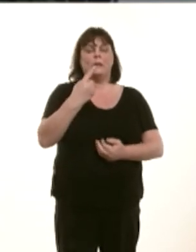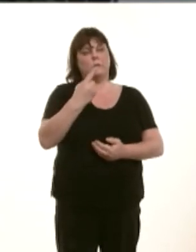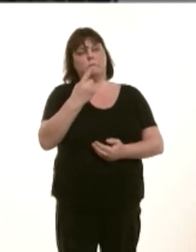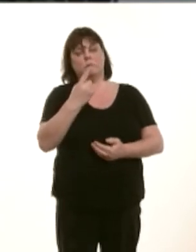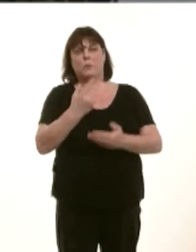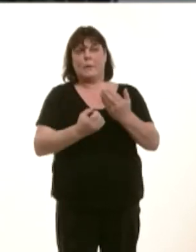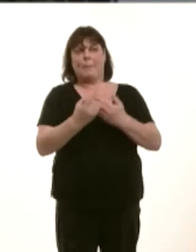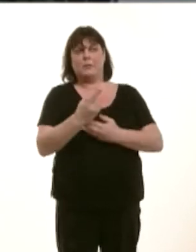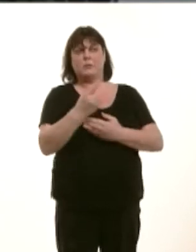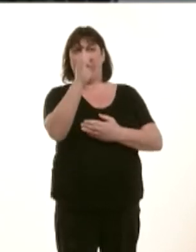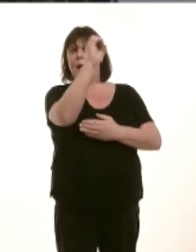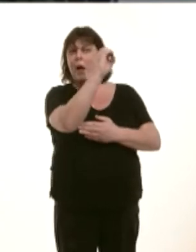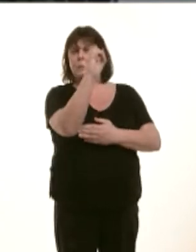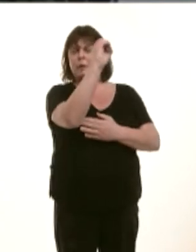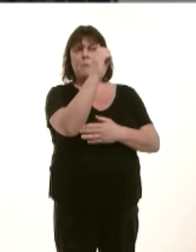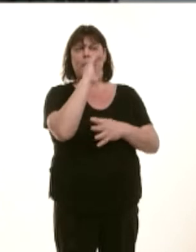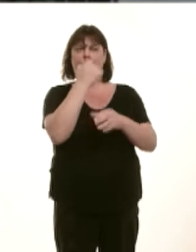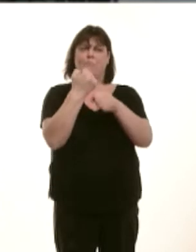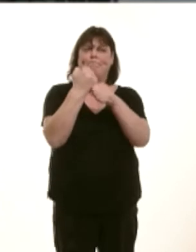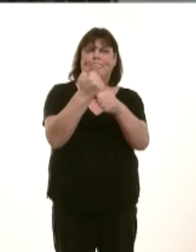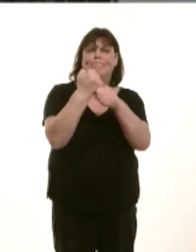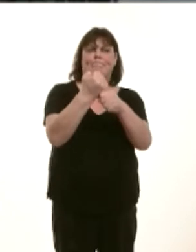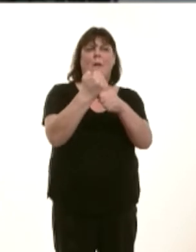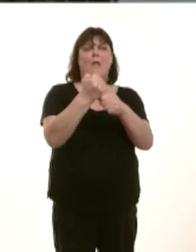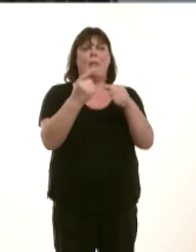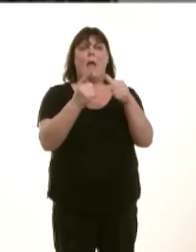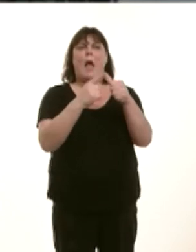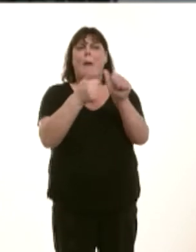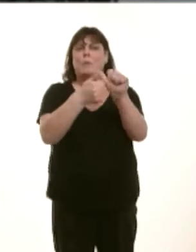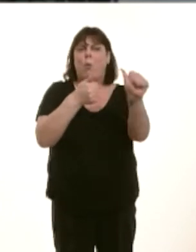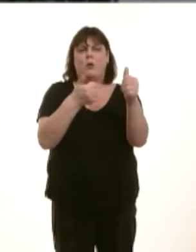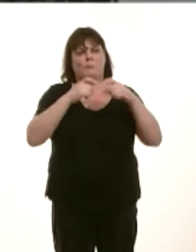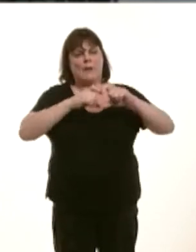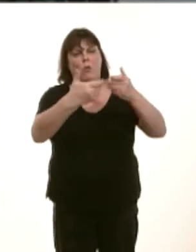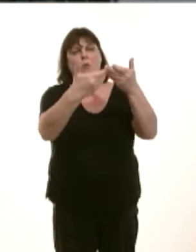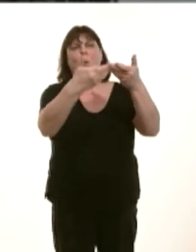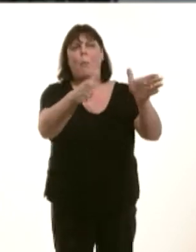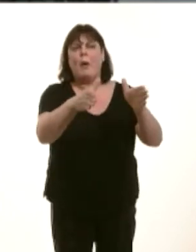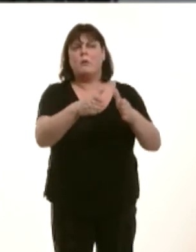rwyín credu, os cofiaf, oedd y broblem, ac, wrth gwrs, weithiau, gyda lladd-dai, un prynwr